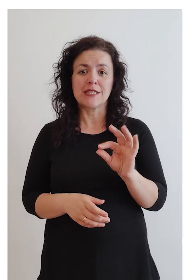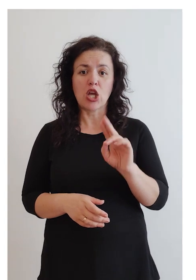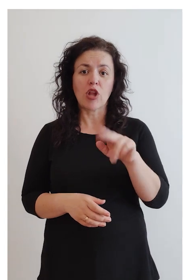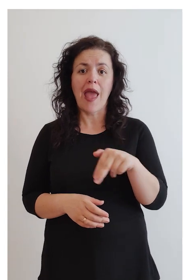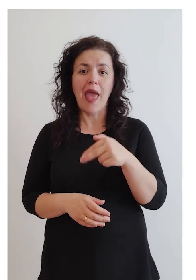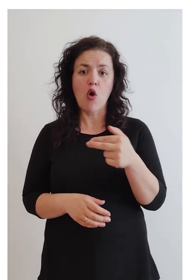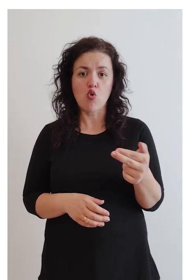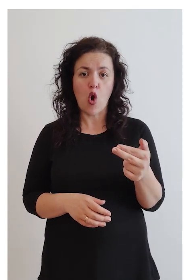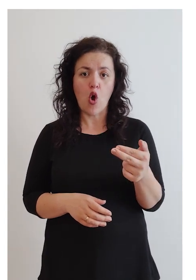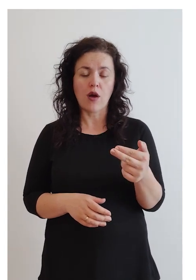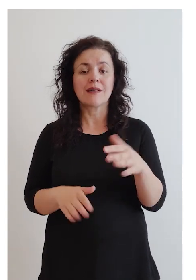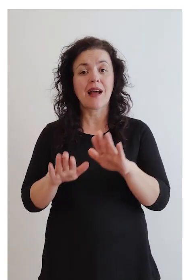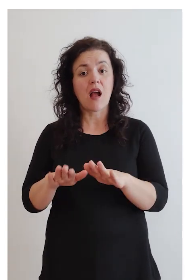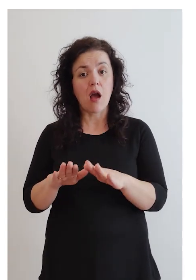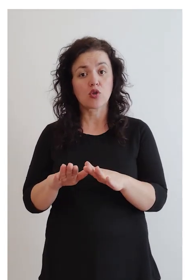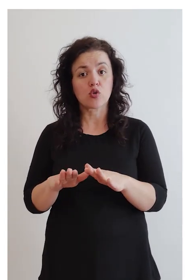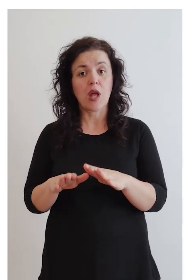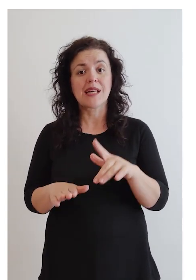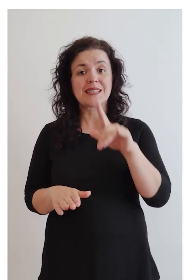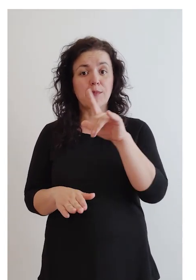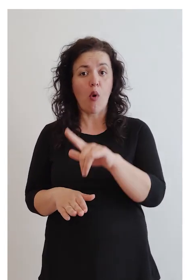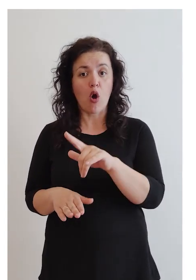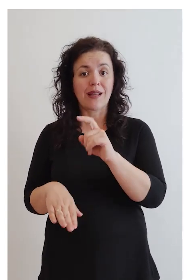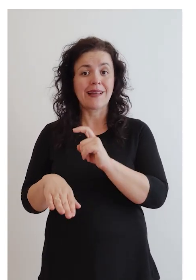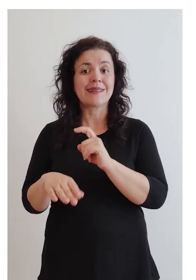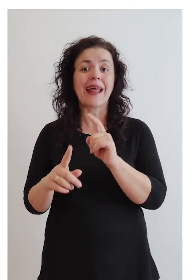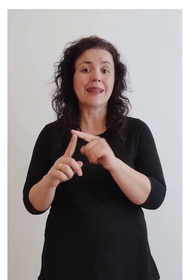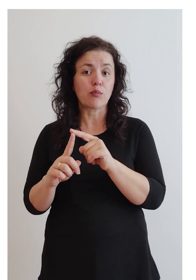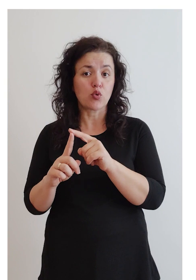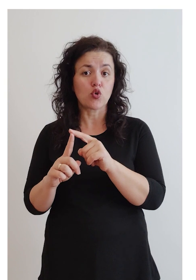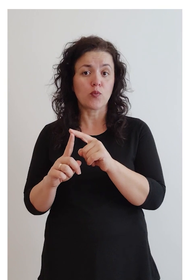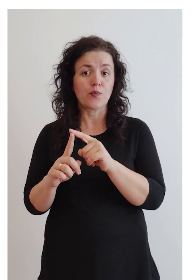400 de euro în cazul unui zbor de tip 2